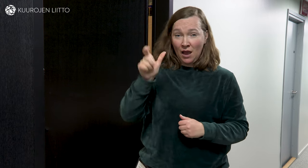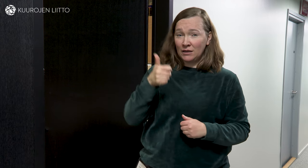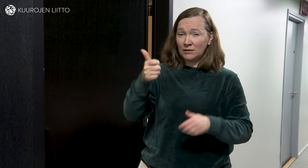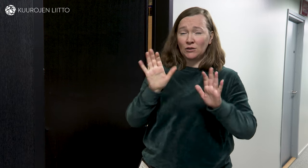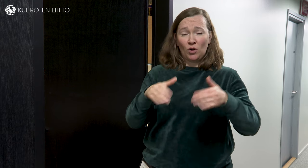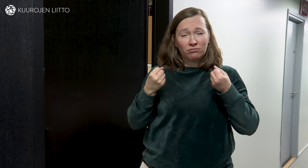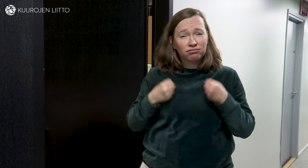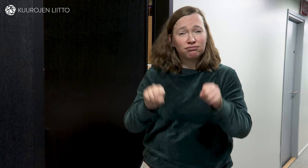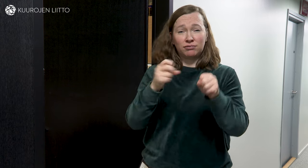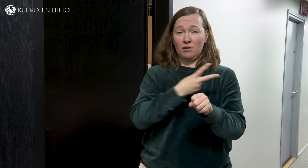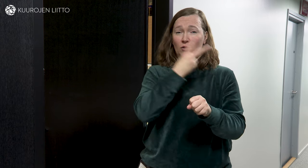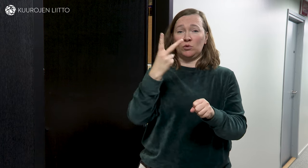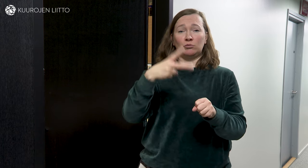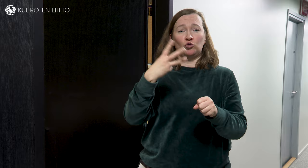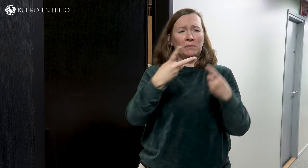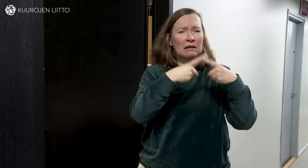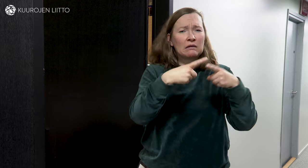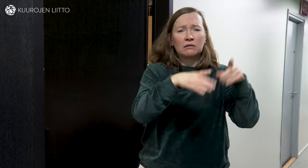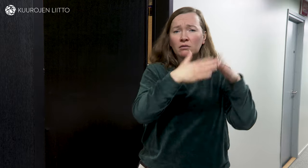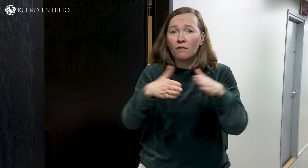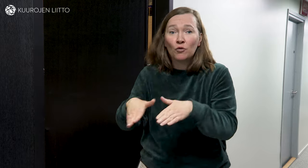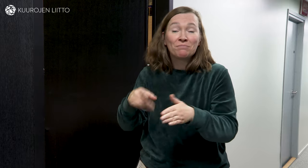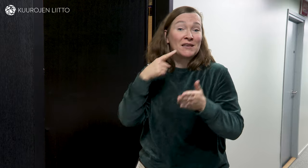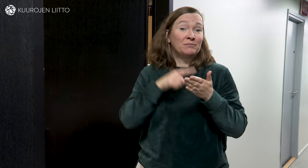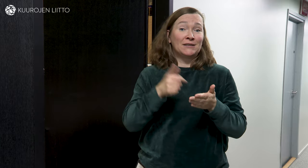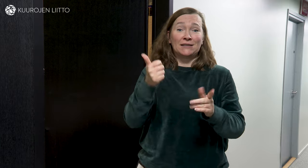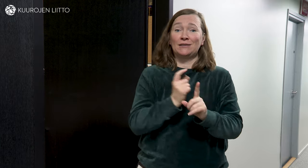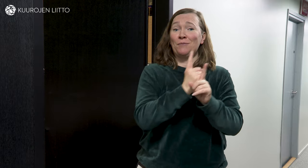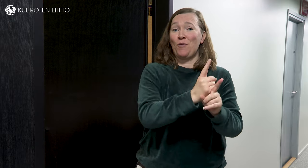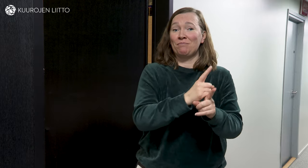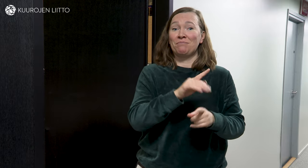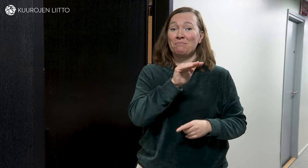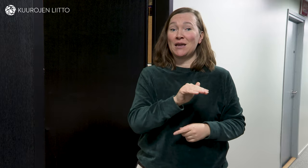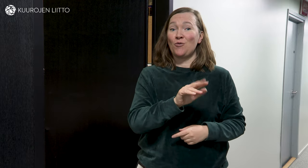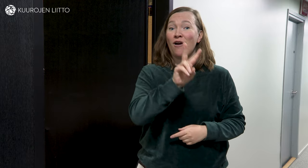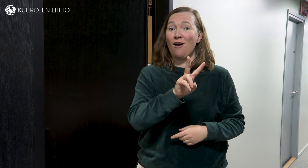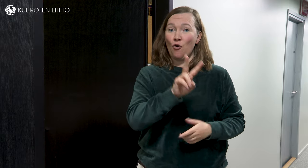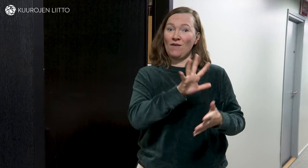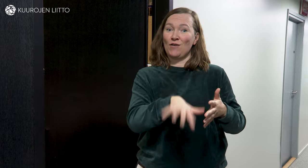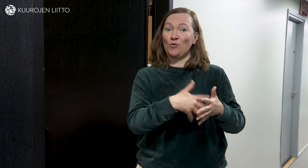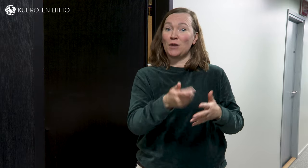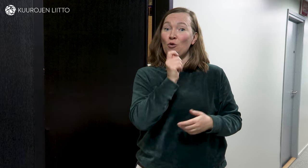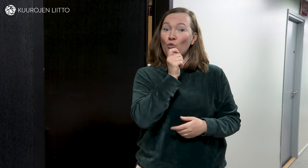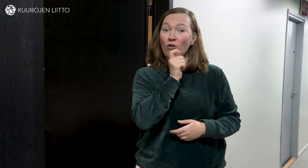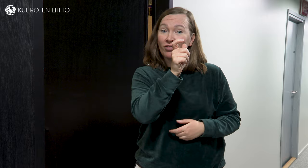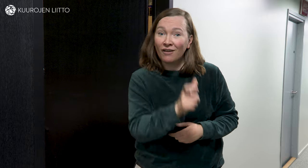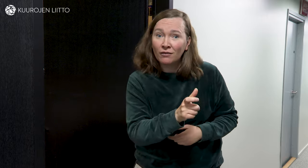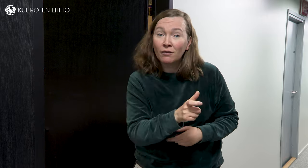joka on edistänyt viittomakielen asemaa monin eri tavoin. Hän on toiminut muun muassa Pikku Kakkosen viittomakielisenä juontajana -